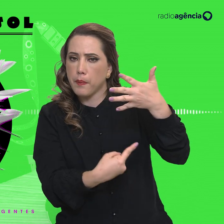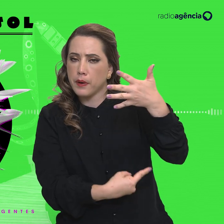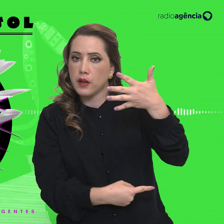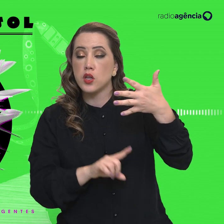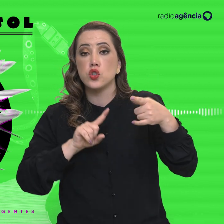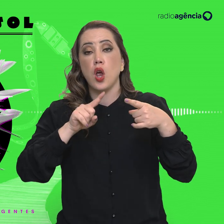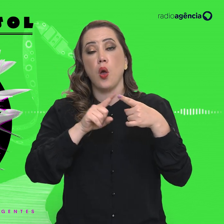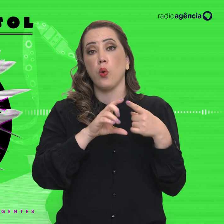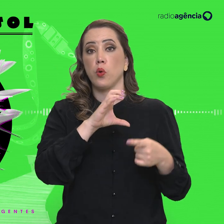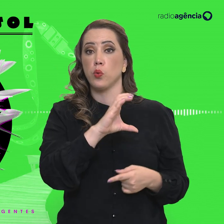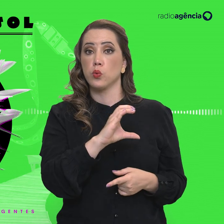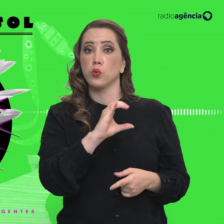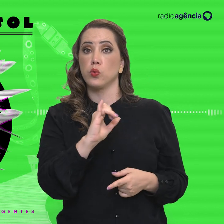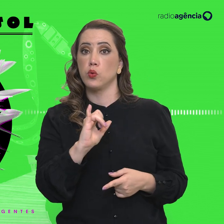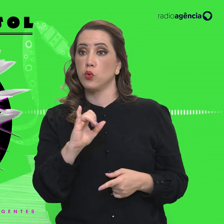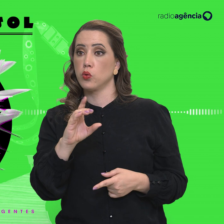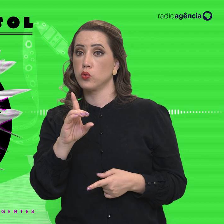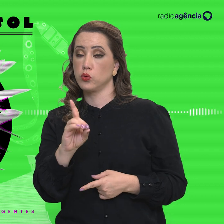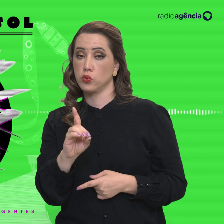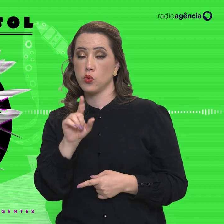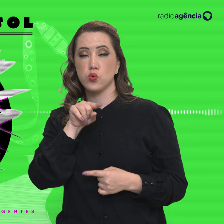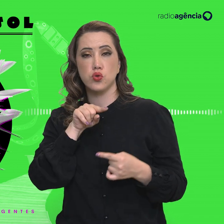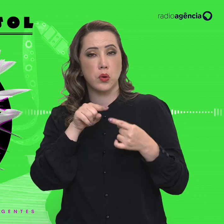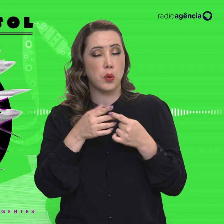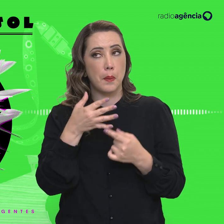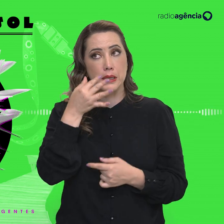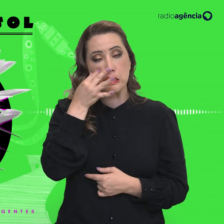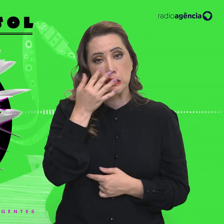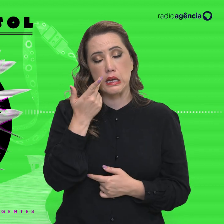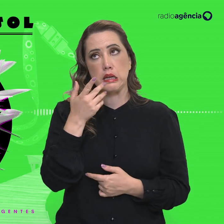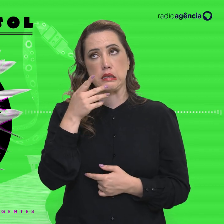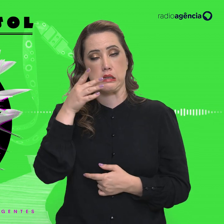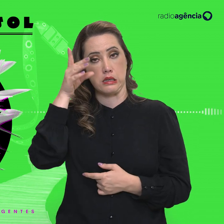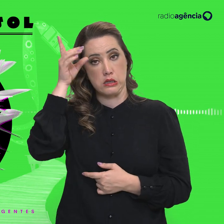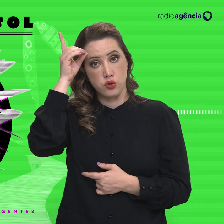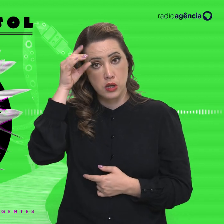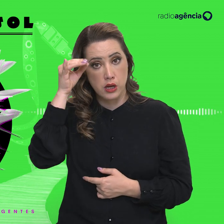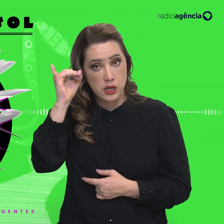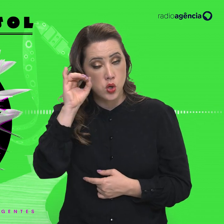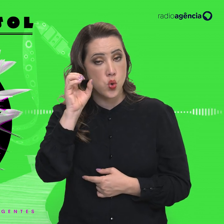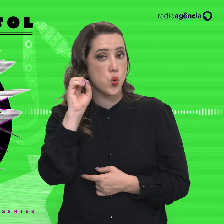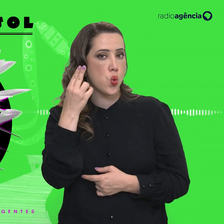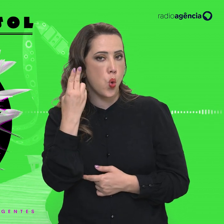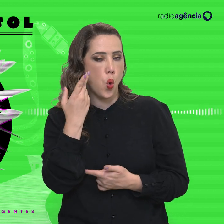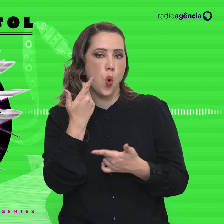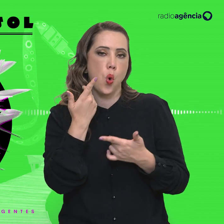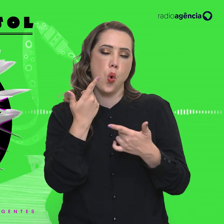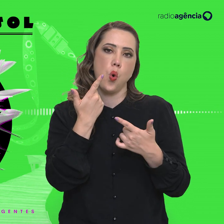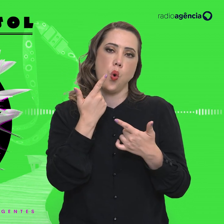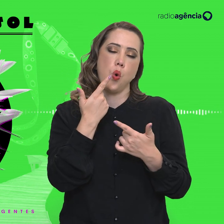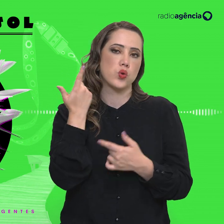Internacional de Doenças conforme a presença ou não de deficiência intelectual e ou do comprometimento da linguagem funcional.